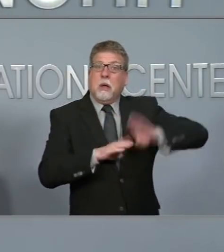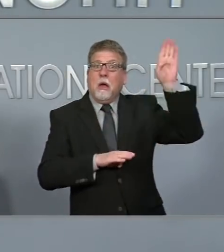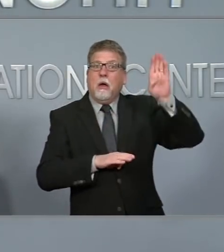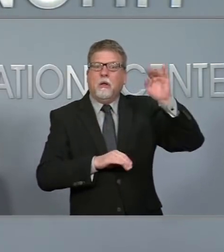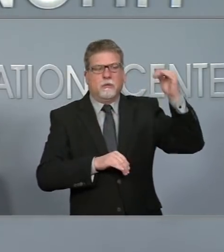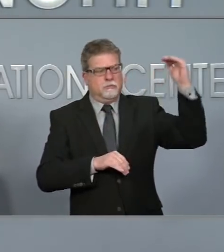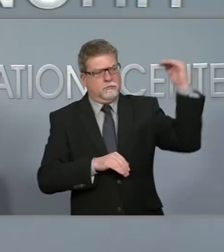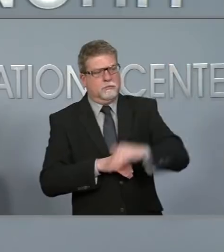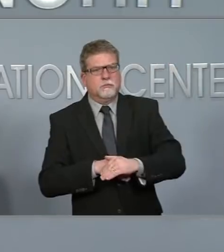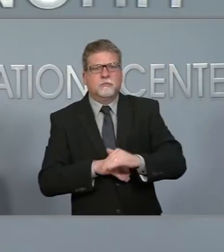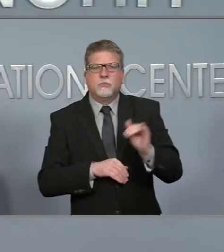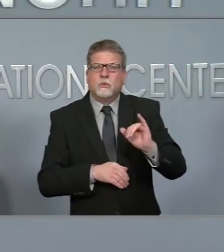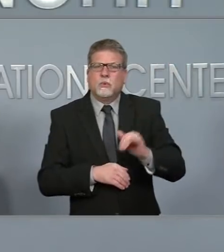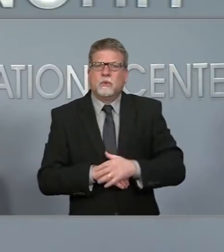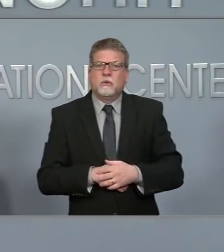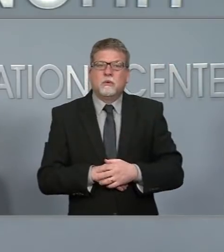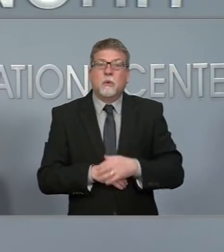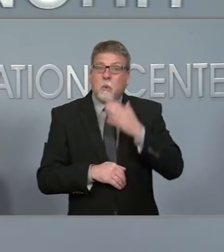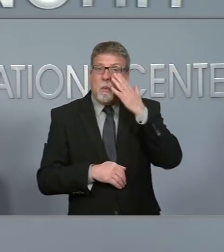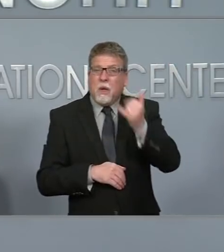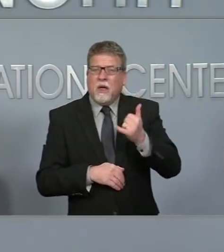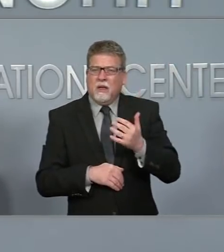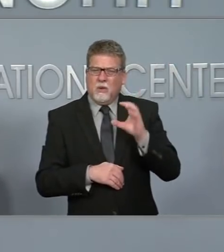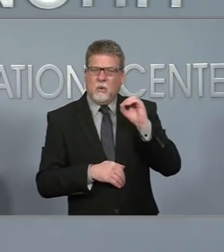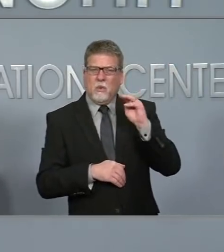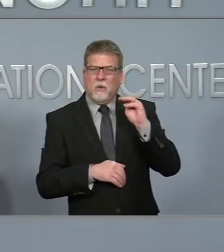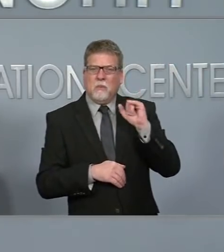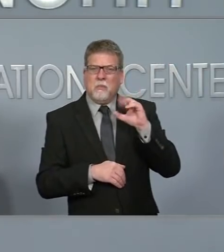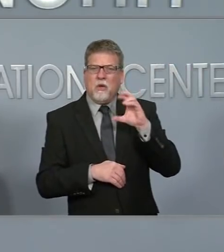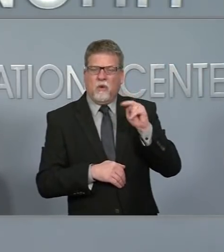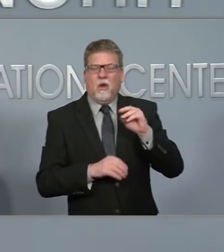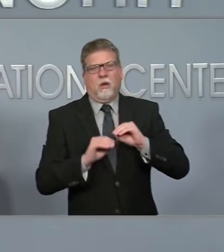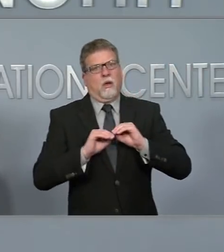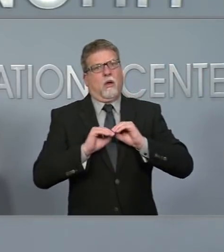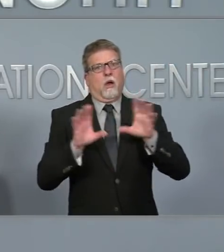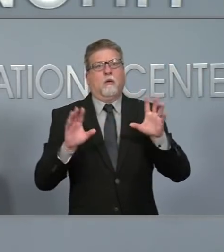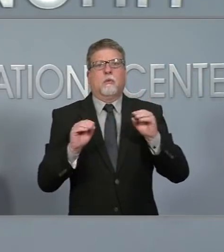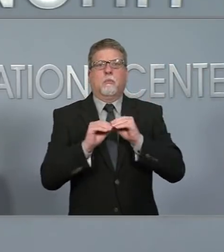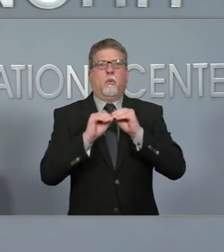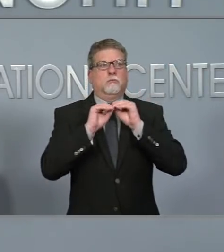variante de este virus ómicron se difundió rápidamente en todo